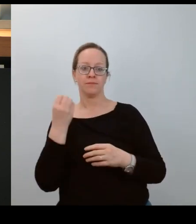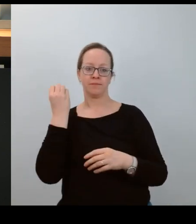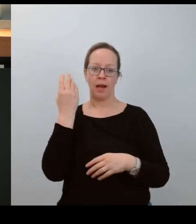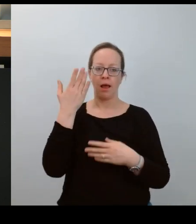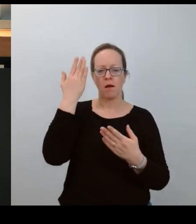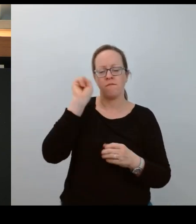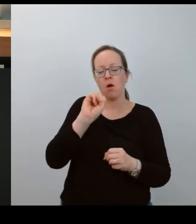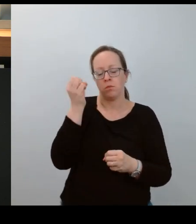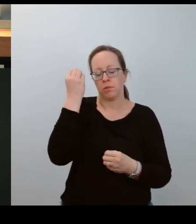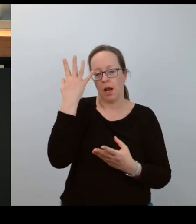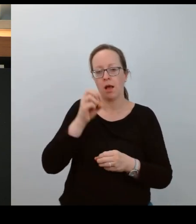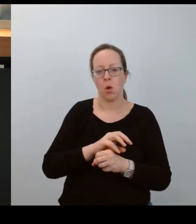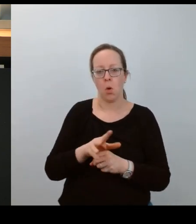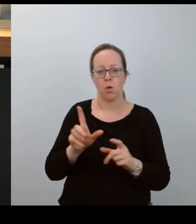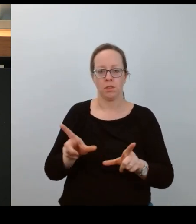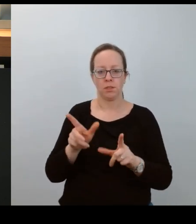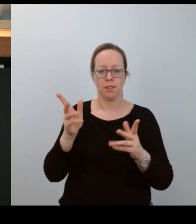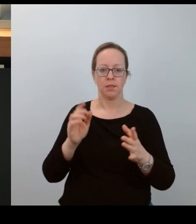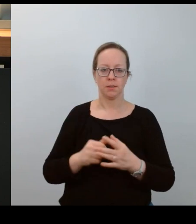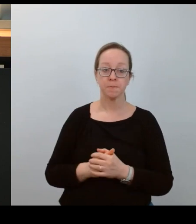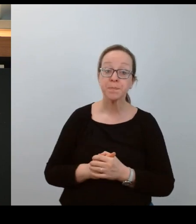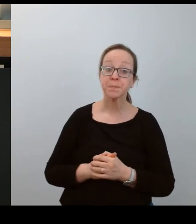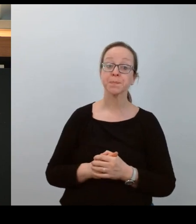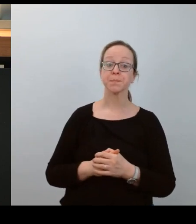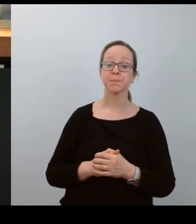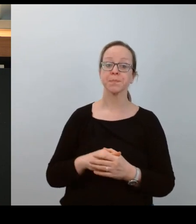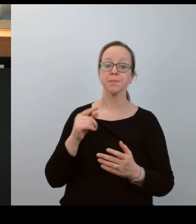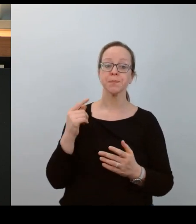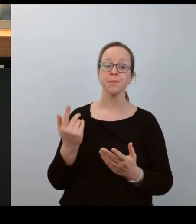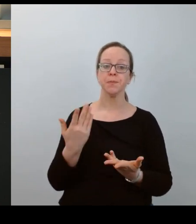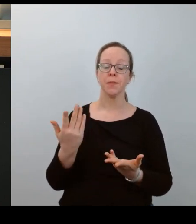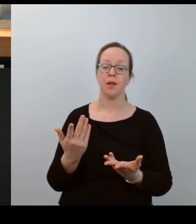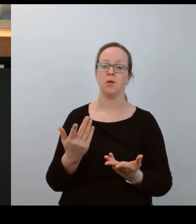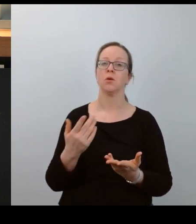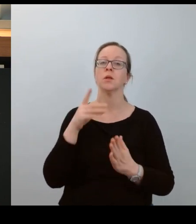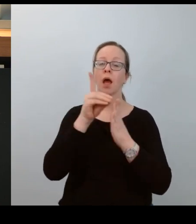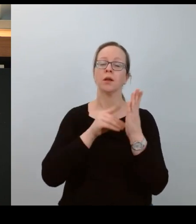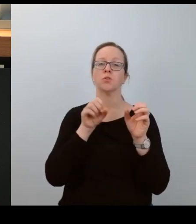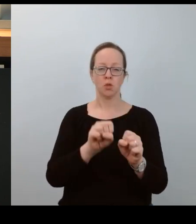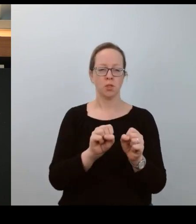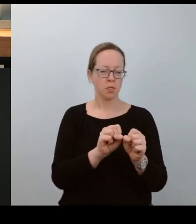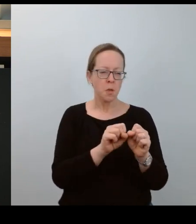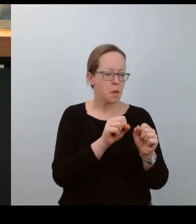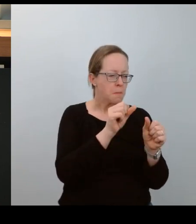diese auf Servern in Deutschland oder in Island erfo. Nach den Schrempps 2-Urteilen ist damit ein Datenschutz